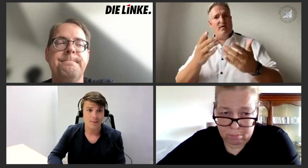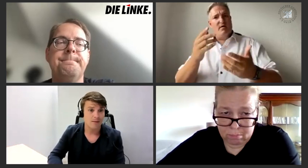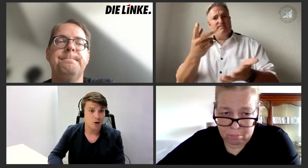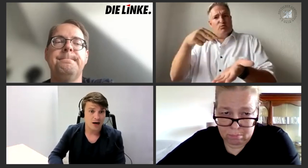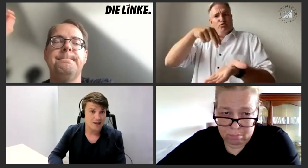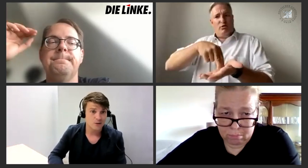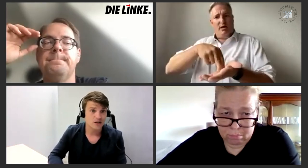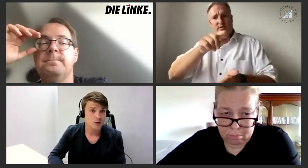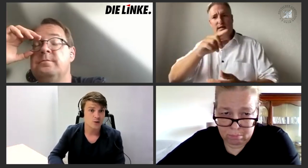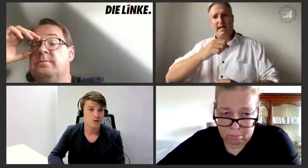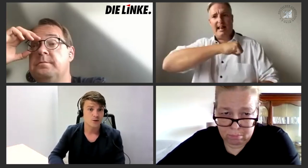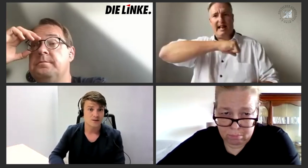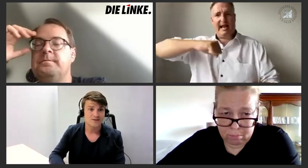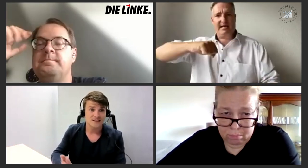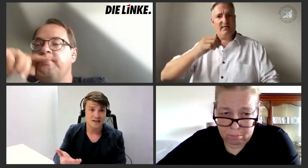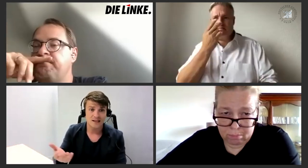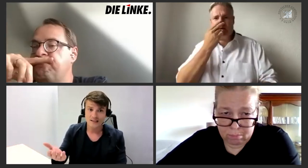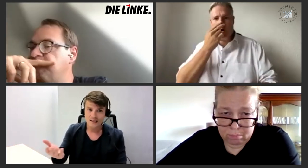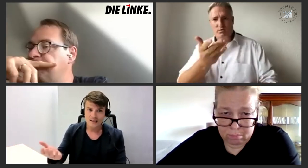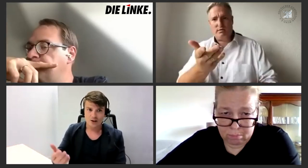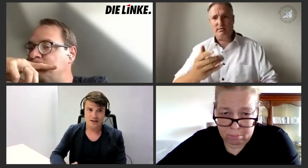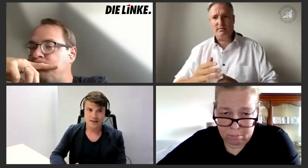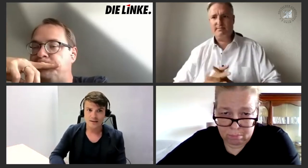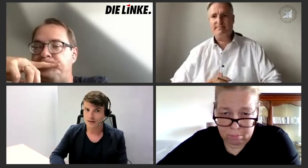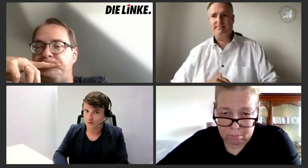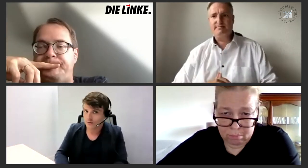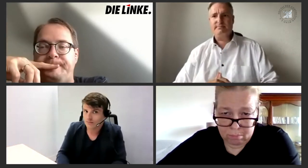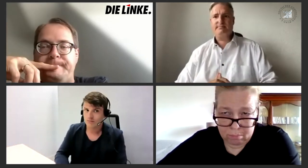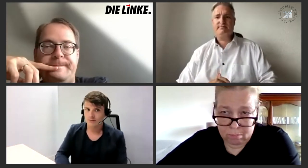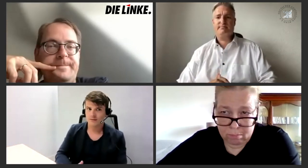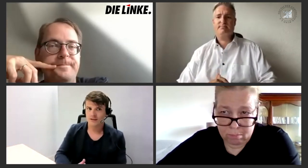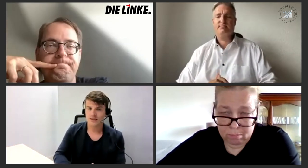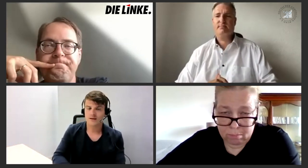wir im Dialog, haben aber noch keine wirkliche Lösung gefunden. Wie ist da der Stand der LINKEN,